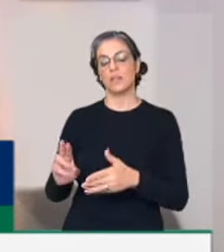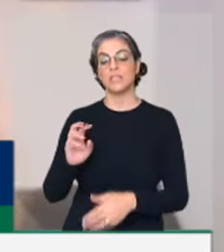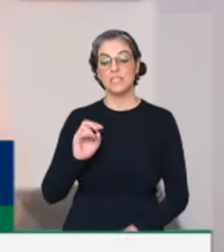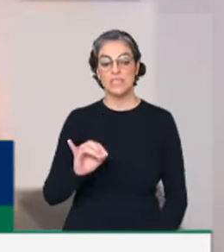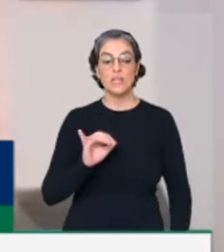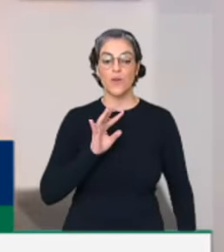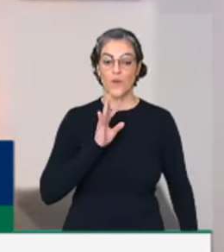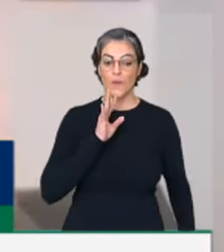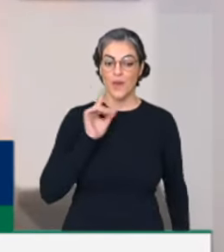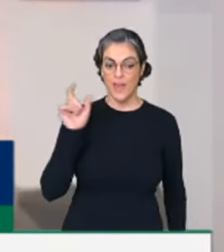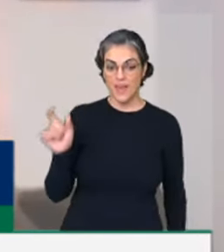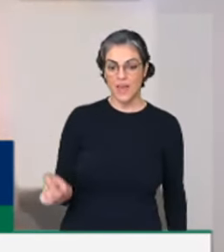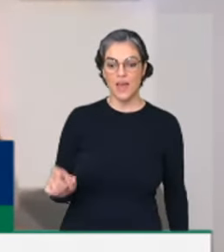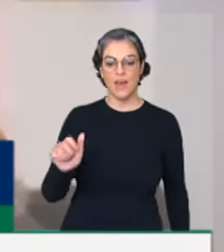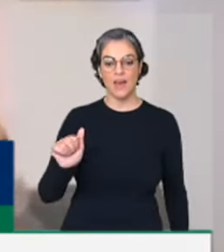DURANTE TODOS OS SEUS ANOS DE MILITÂNCIA E FORAM MUITO